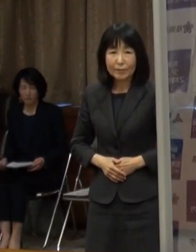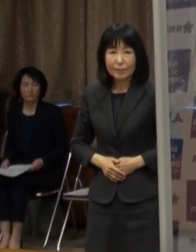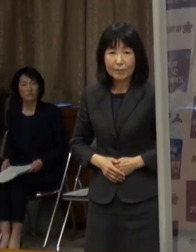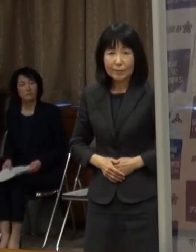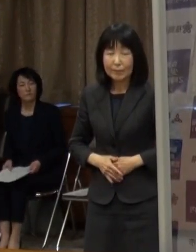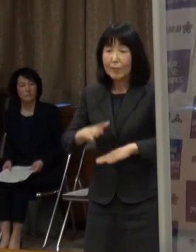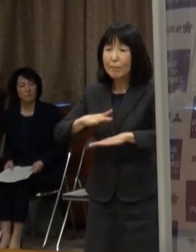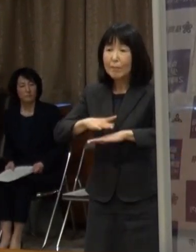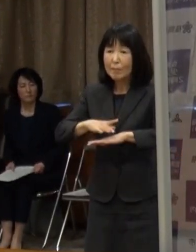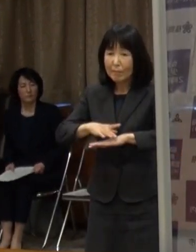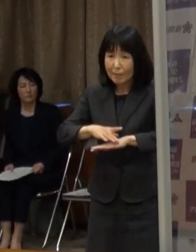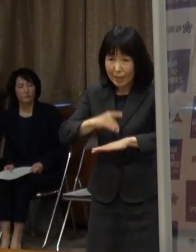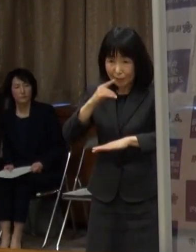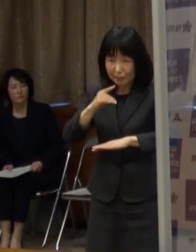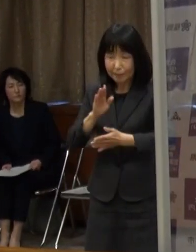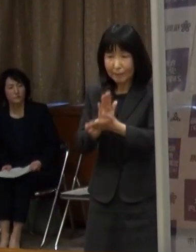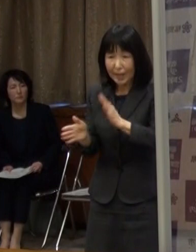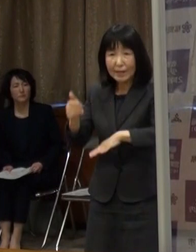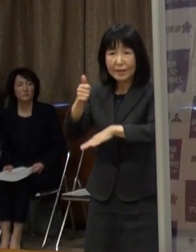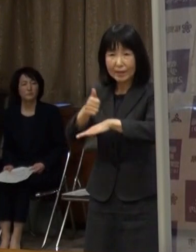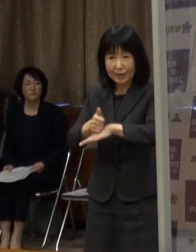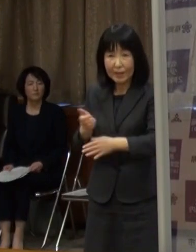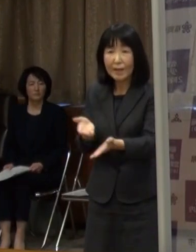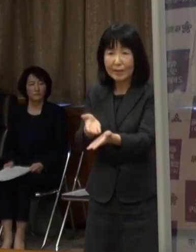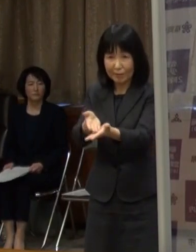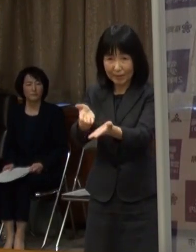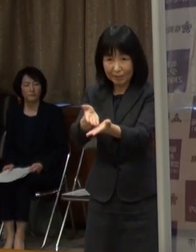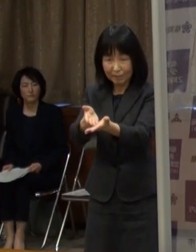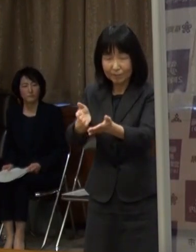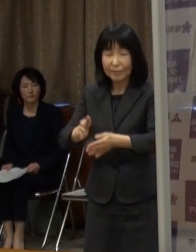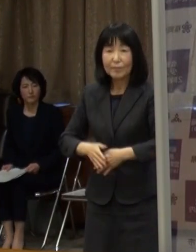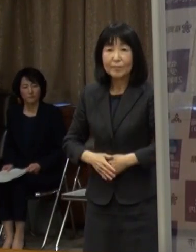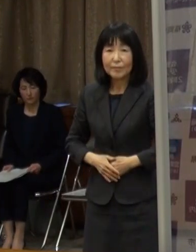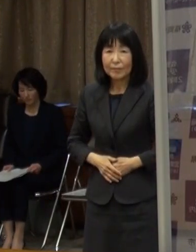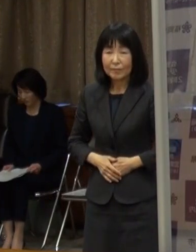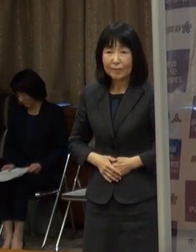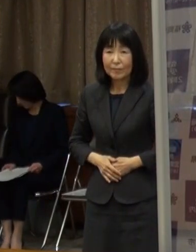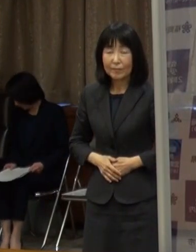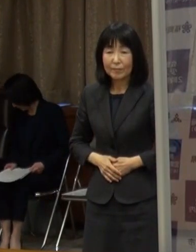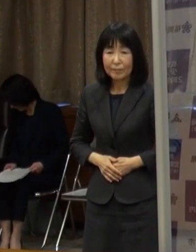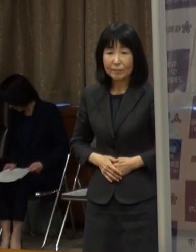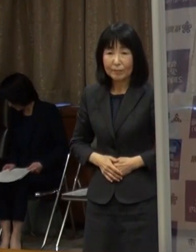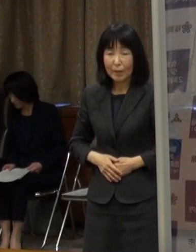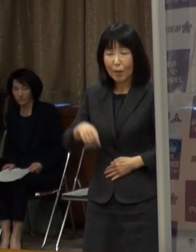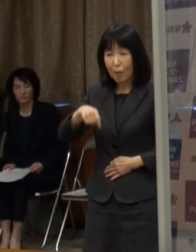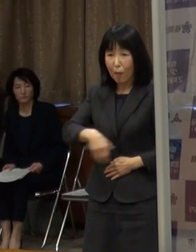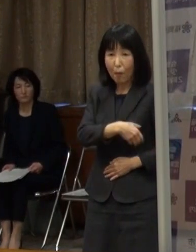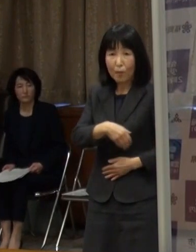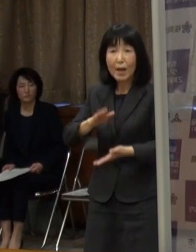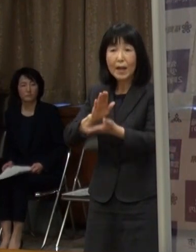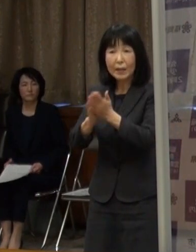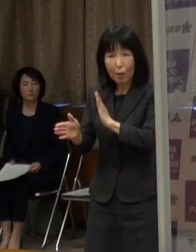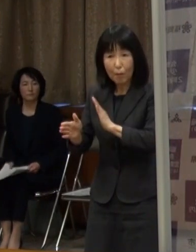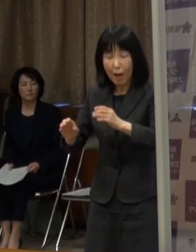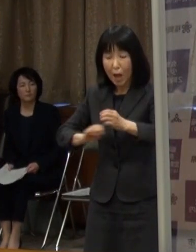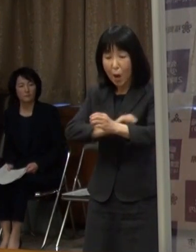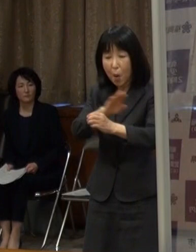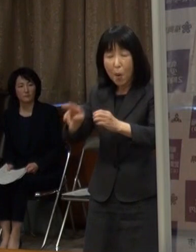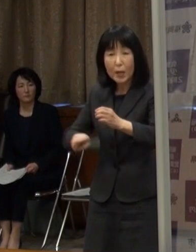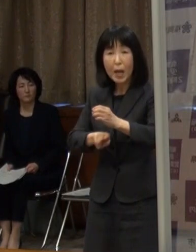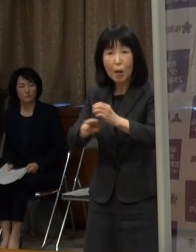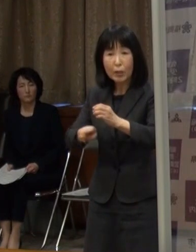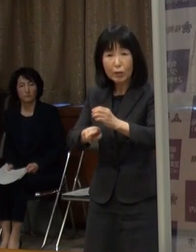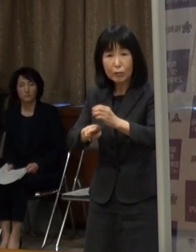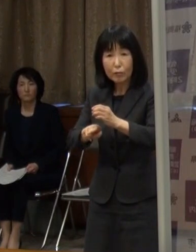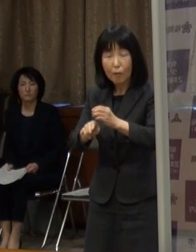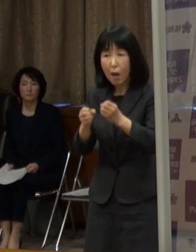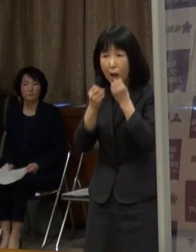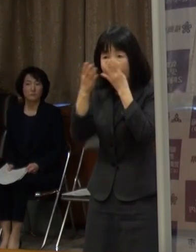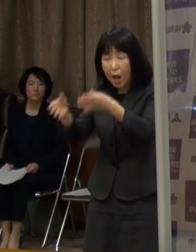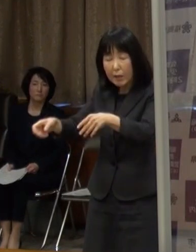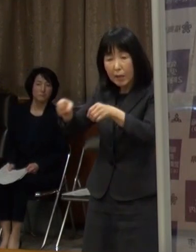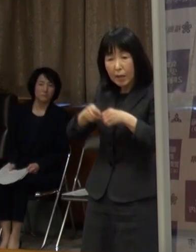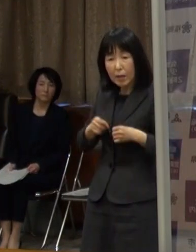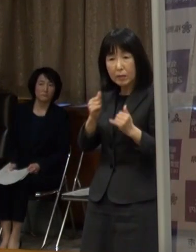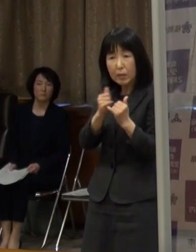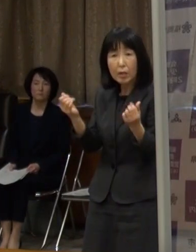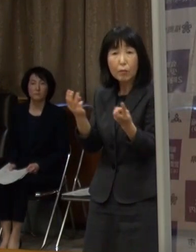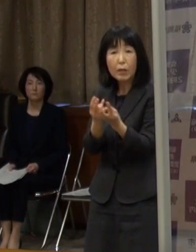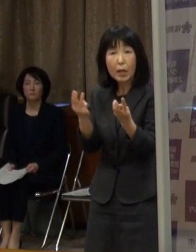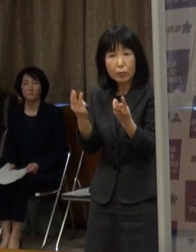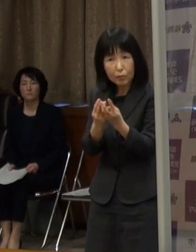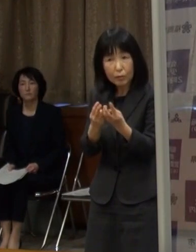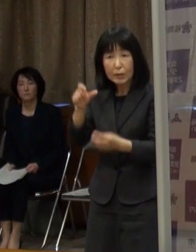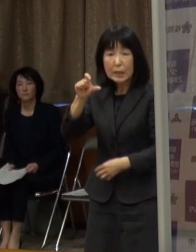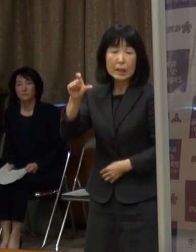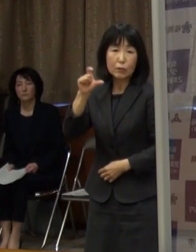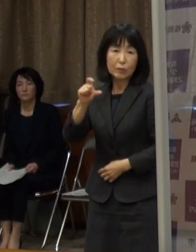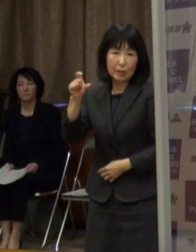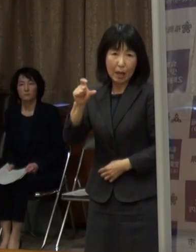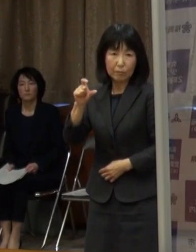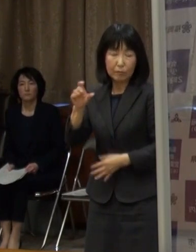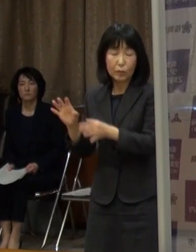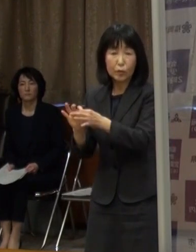まず 私から 説明申し上げますが 本県では 新型コロナウイルスの新規陽性者数が５日連続で１００名を上回っている状況で